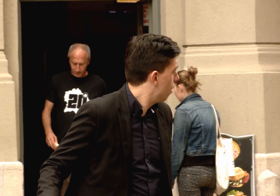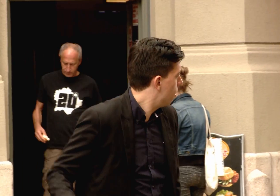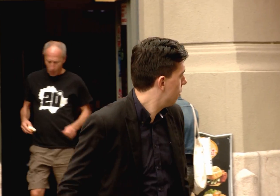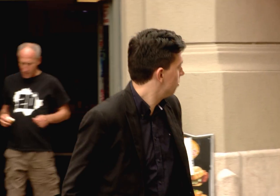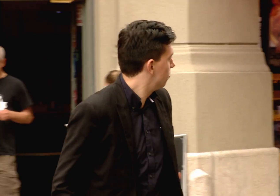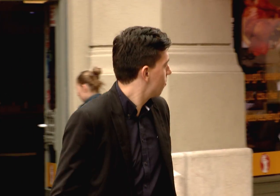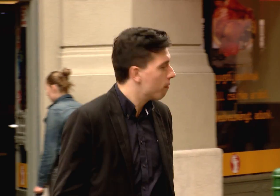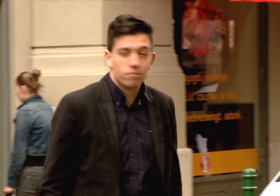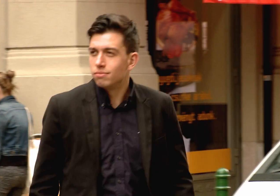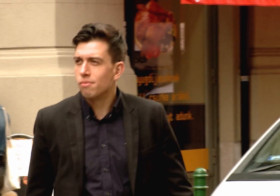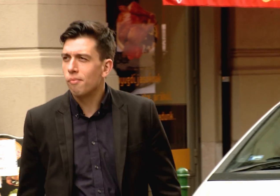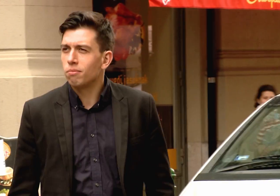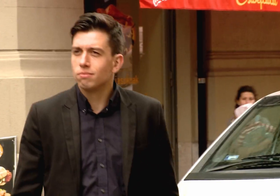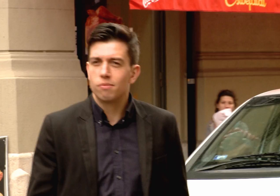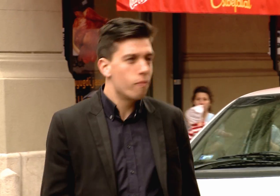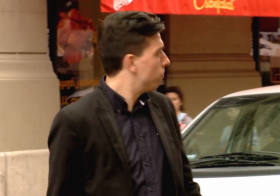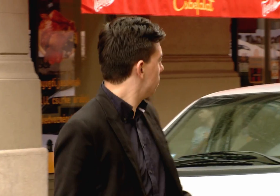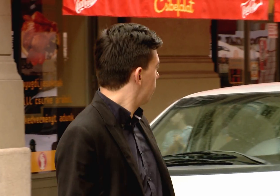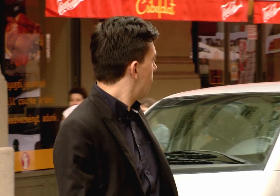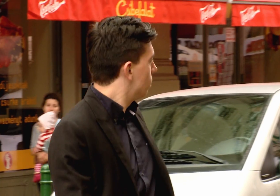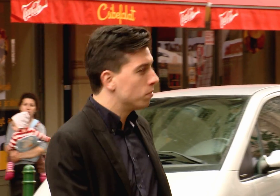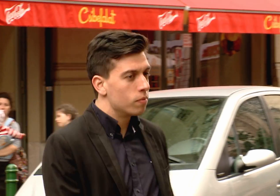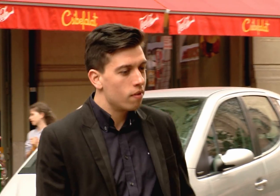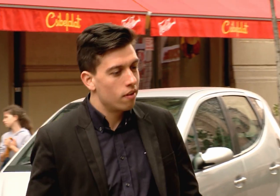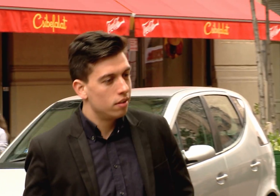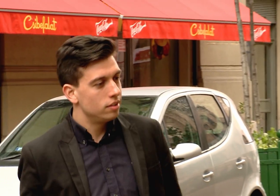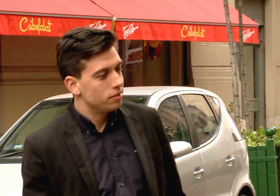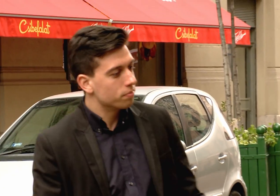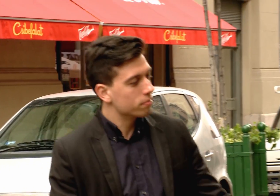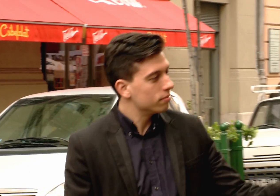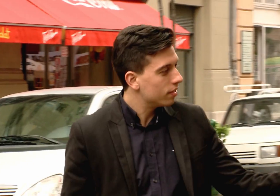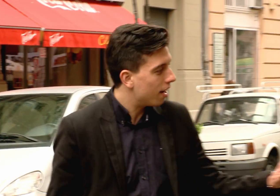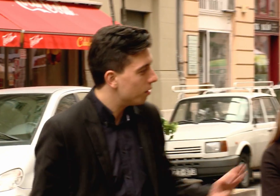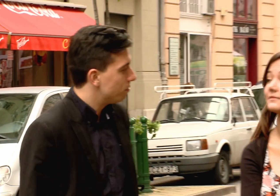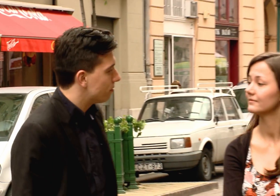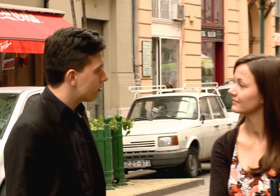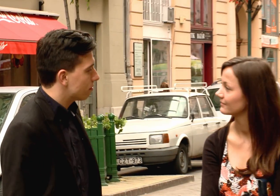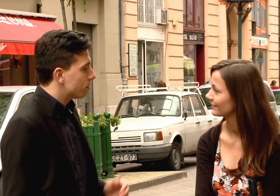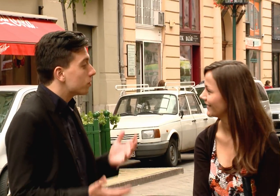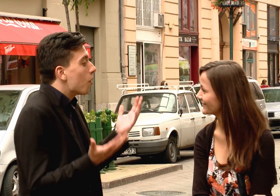ha képessé tudnánk őket tenni a közvetlen párbeszédre. A siketek által jelenleg használt eszközök nehezen,